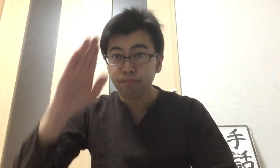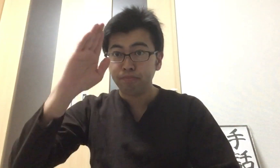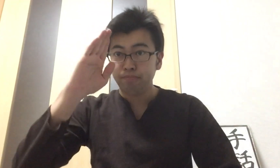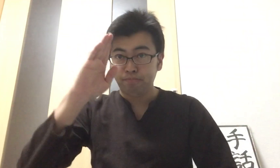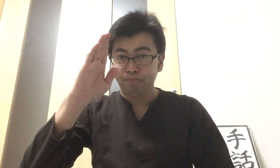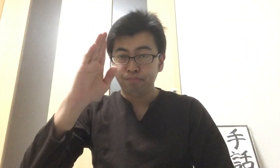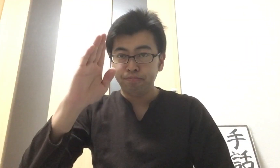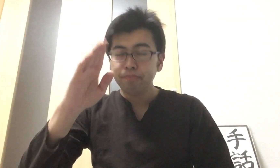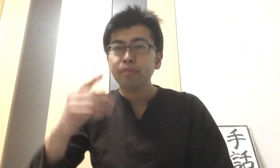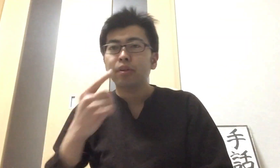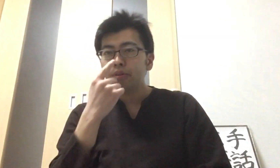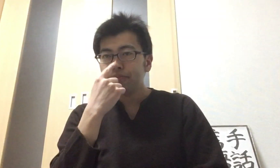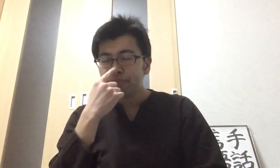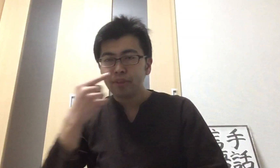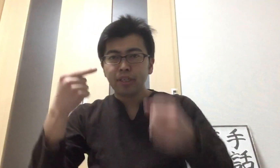こんにちは